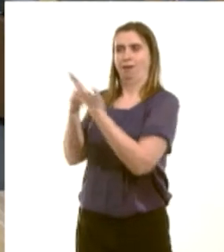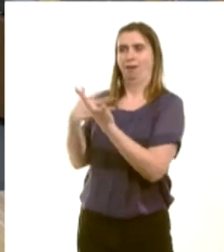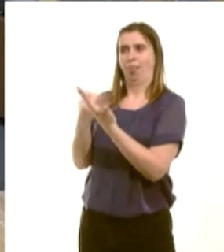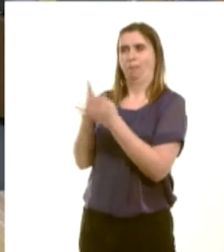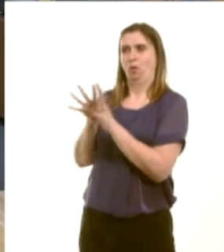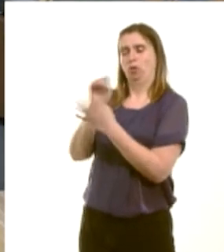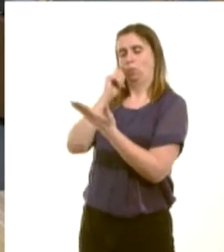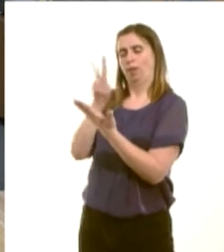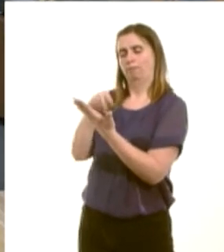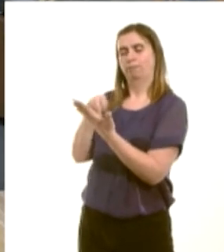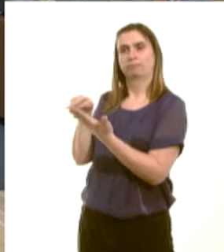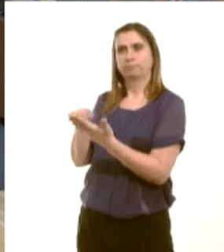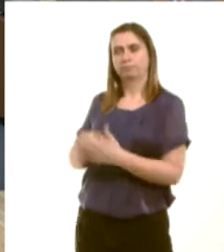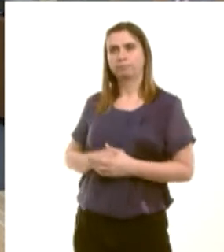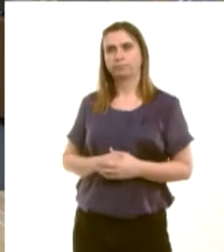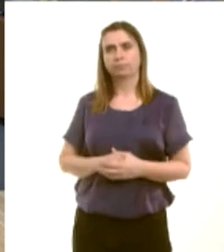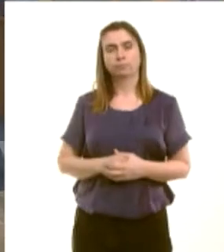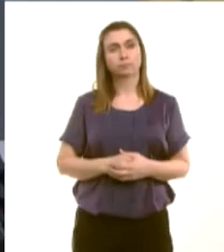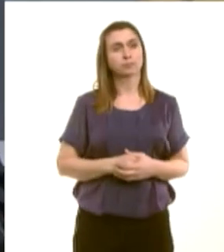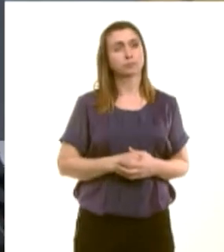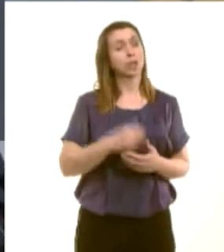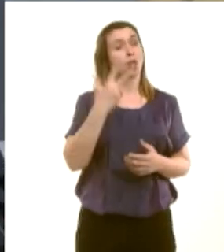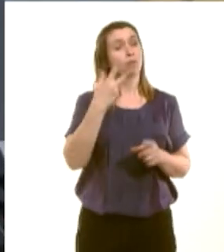Mark Isherwood: Itís now three and a half years since the Welsh Government launched